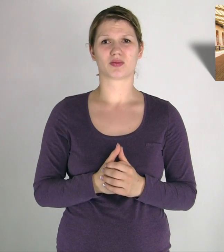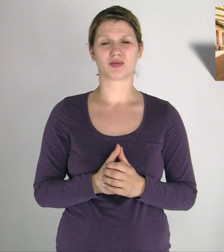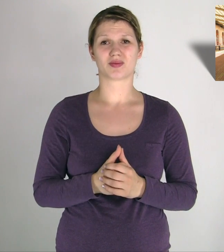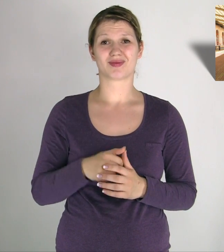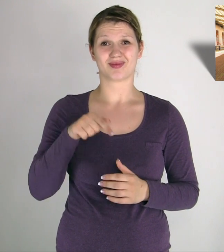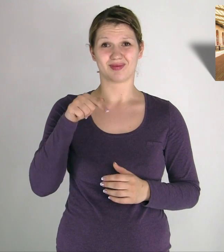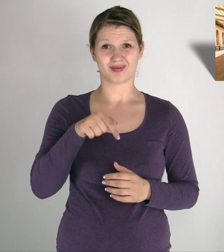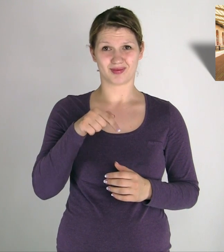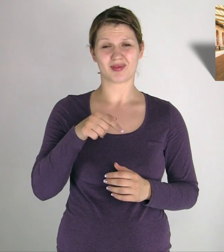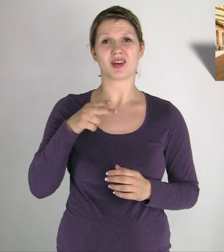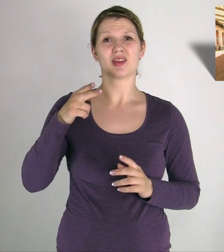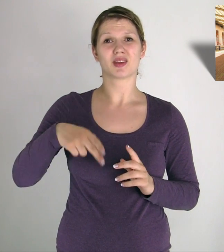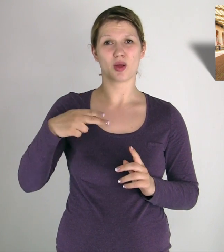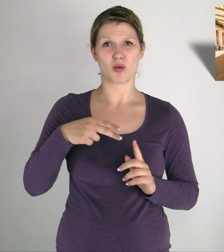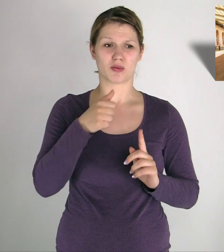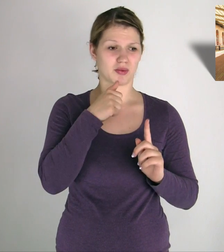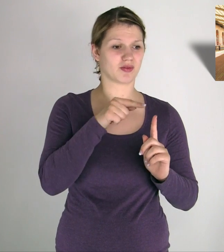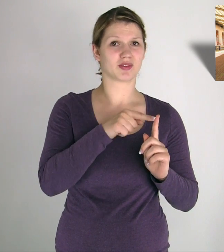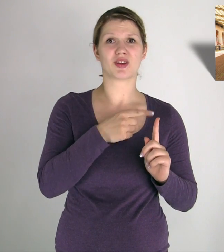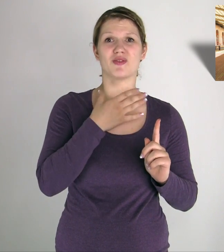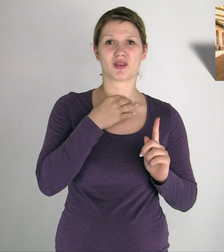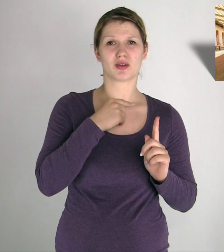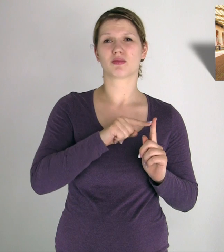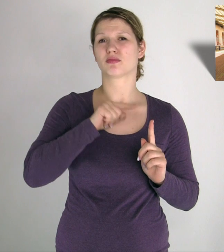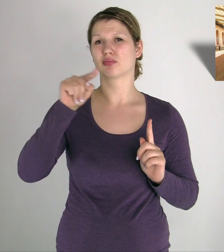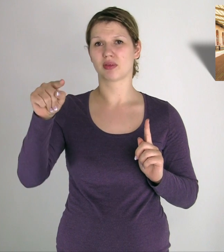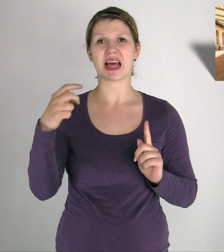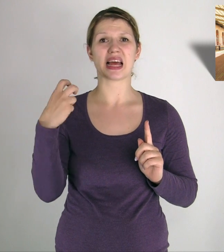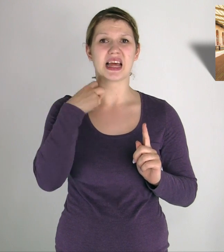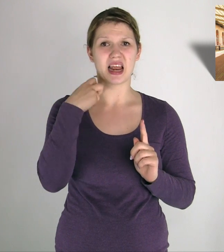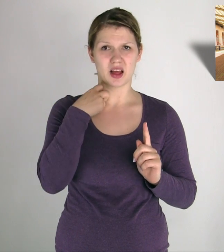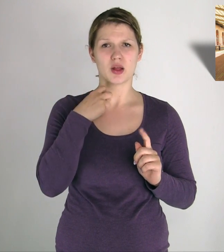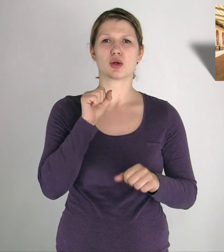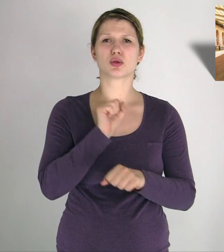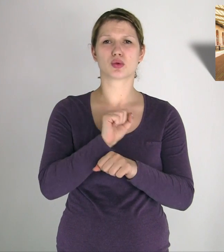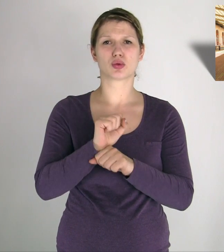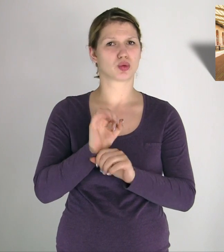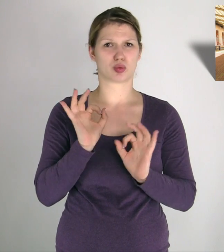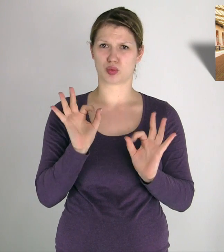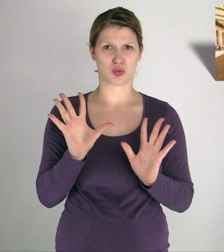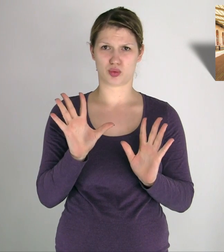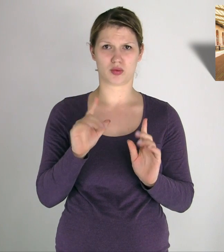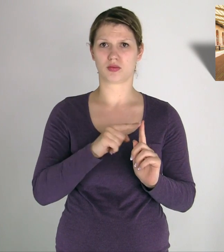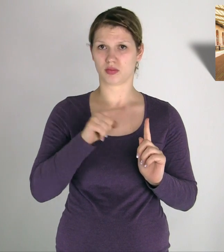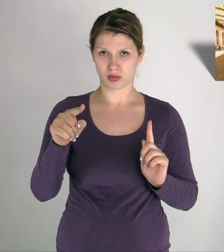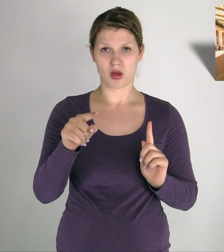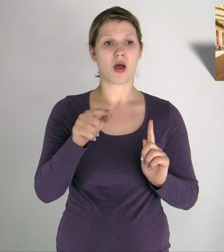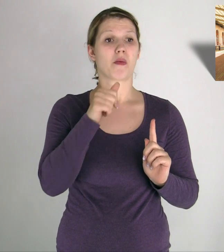Iš Vilniaus į Kretingą šis traukinys vyksta be sustojimų.